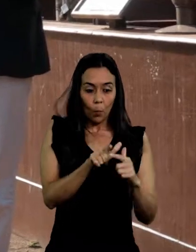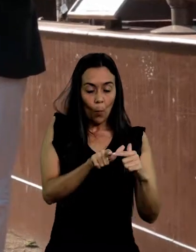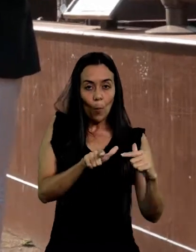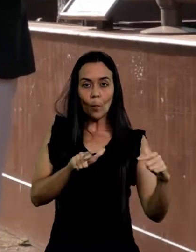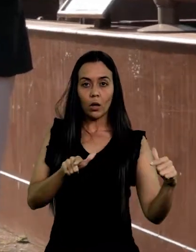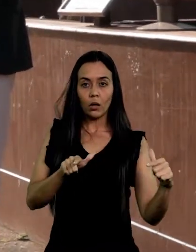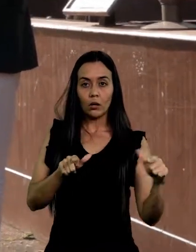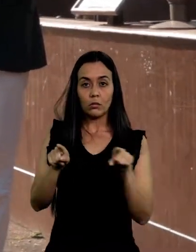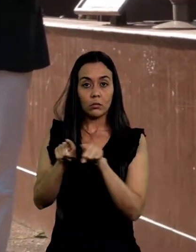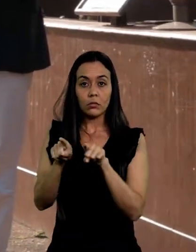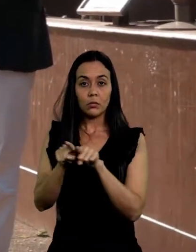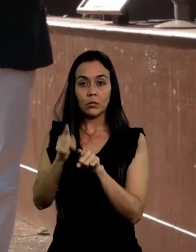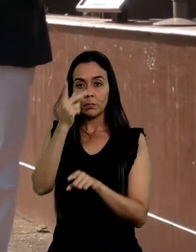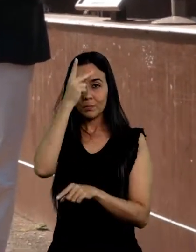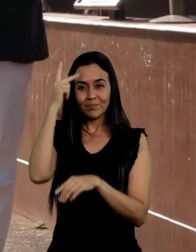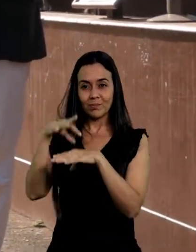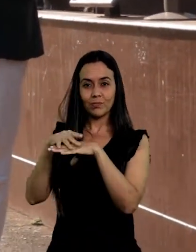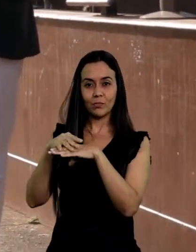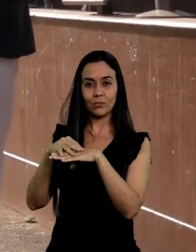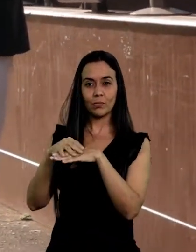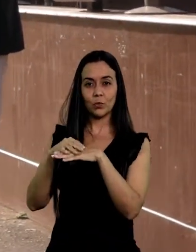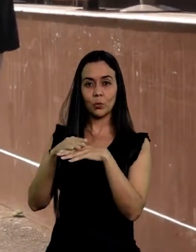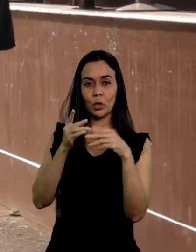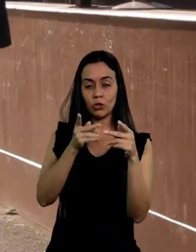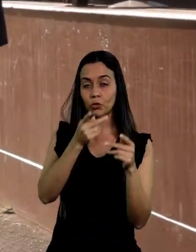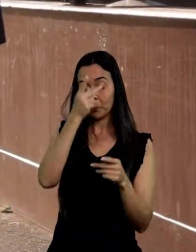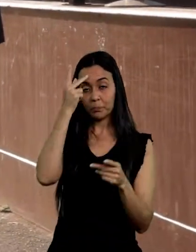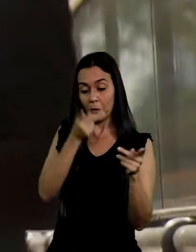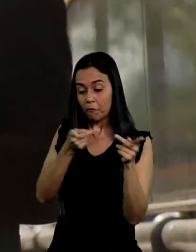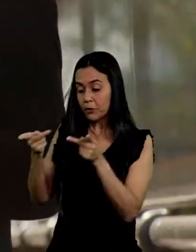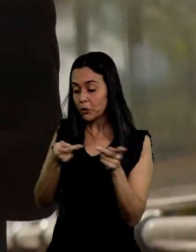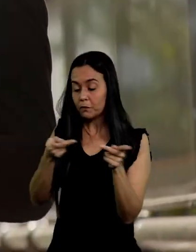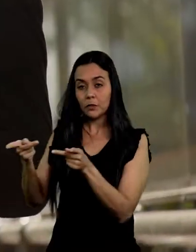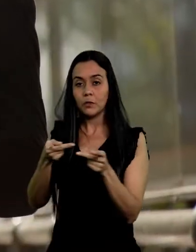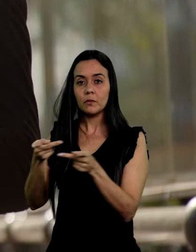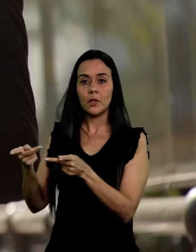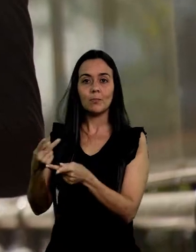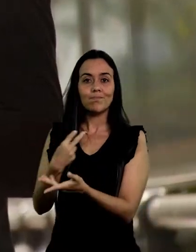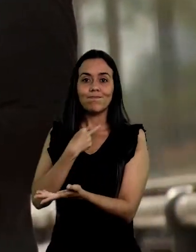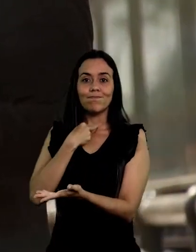era muito diferente, então tinha um celular institucional,